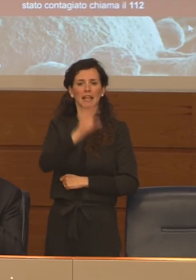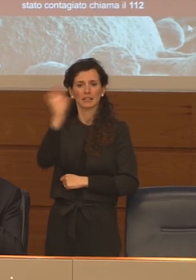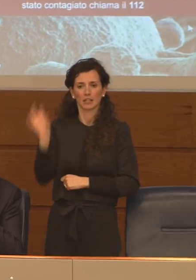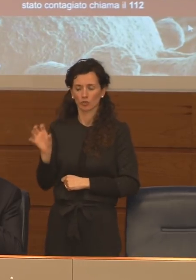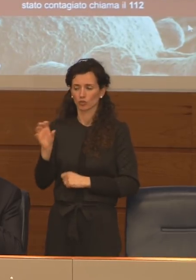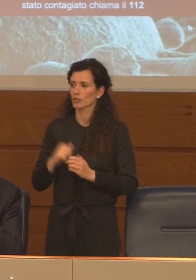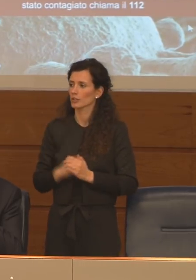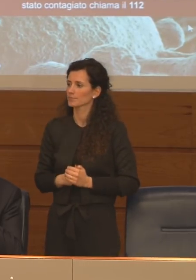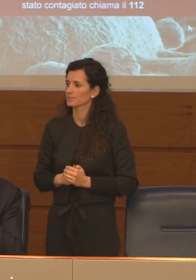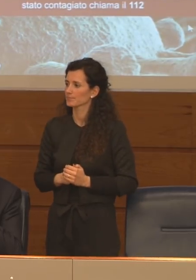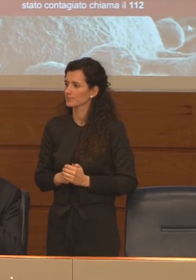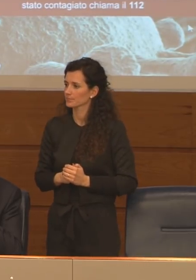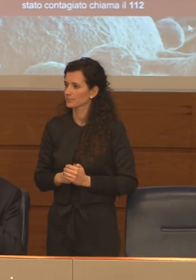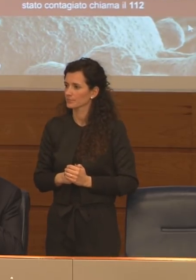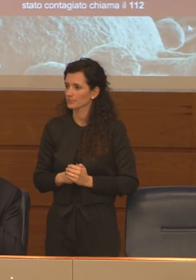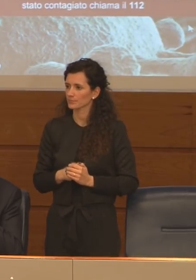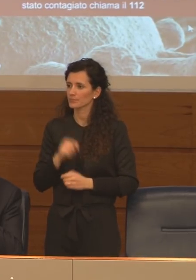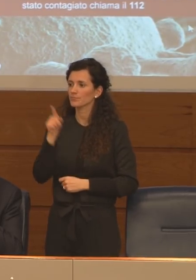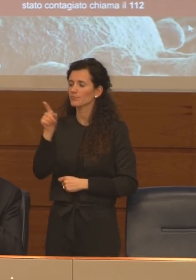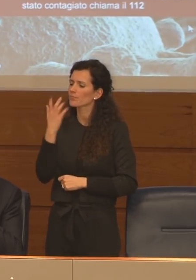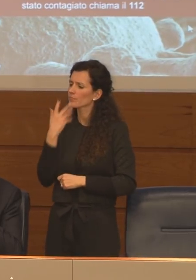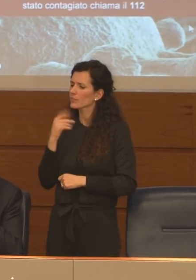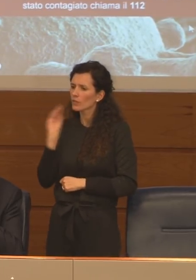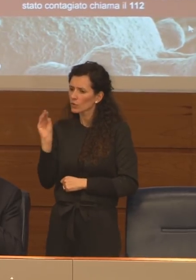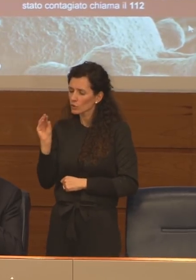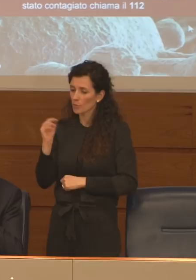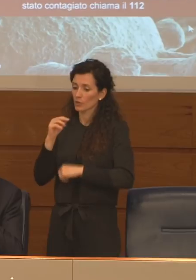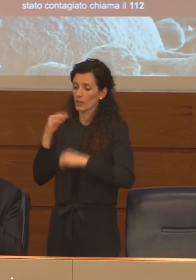(domanda giornalista) Io volevo fare una domanda, visto che l'Istituto Superiore di Sanità